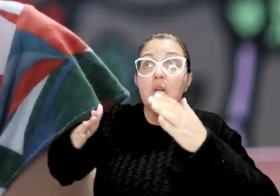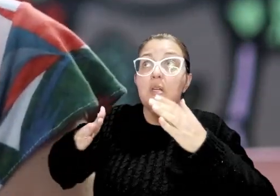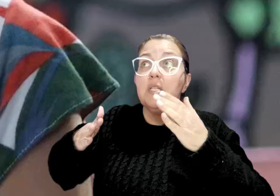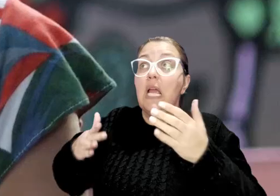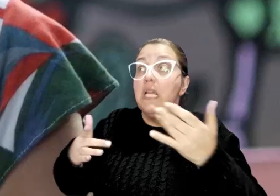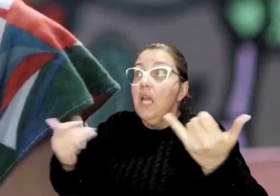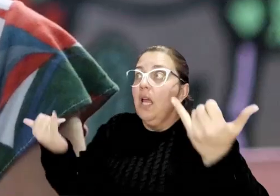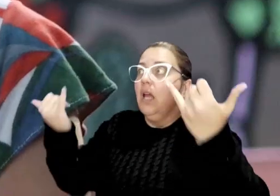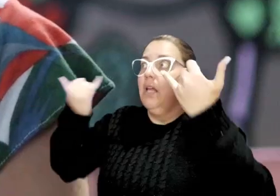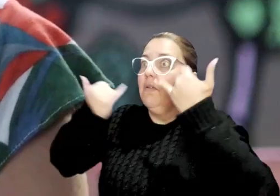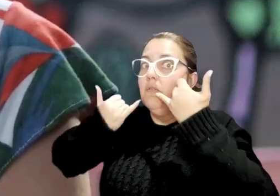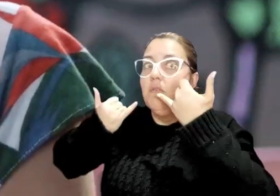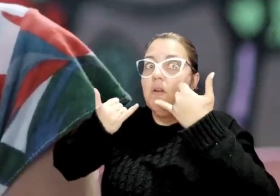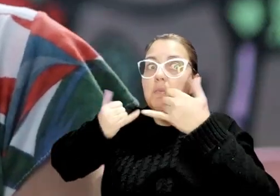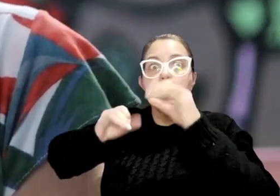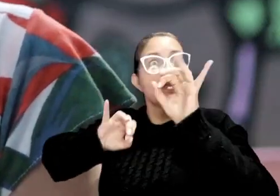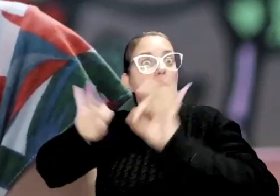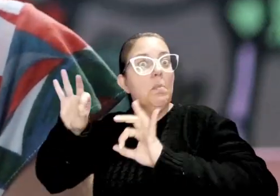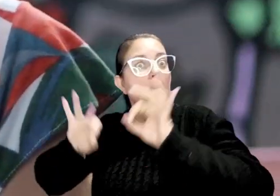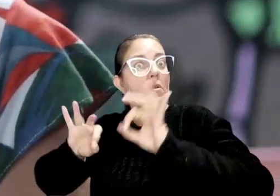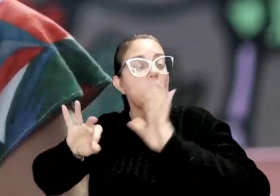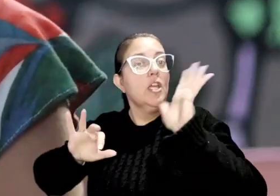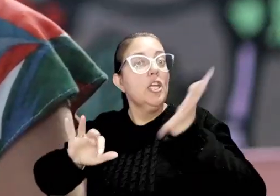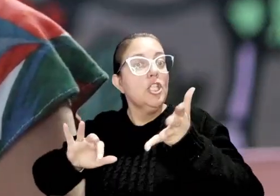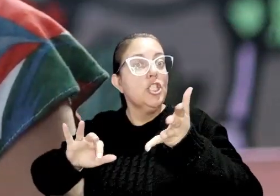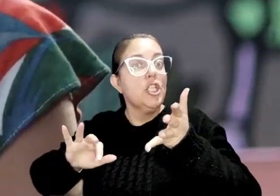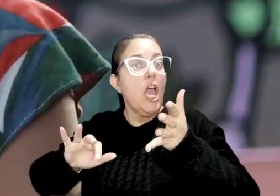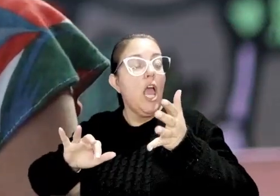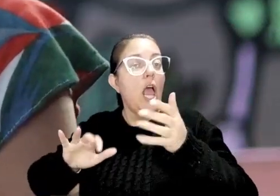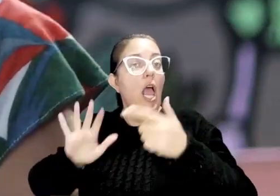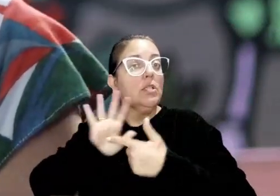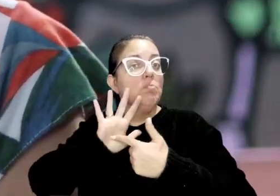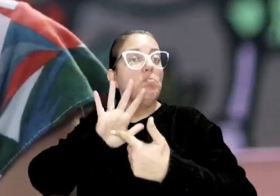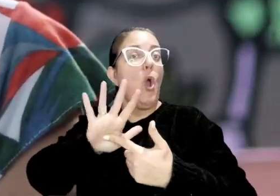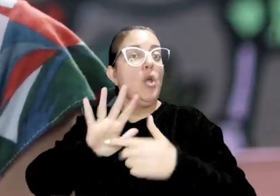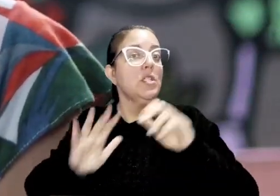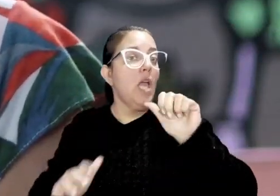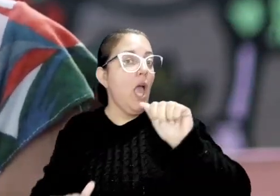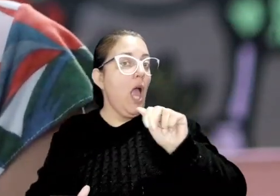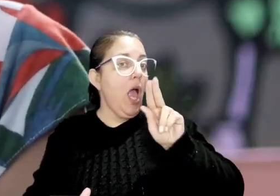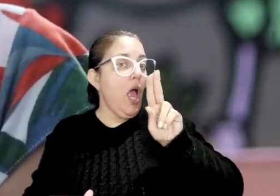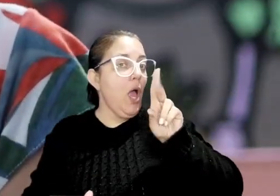audiência pública e e aqueles projetos na verdade eles já tinham sido decididos inclusive muito